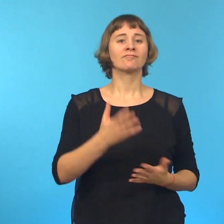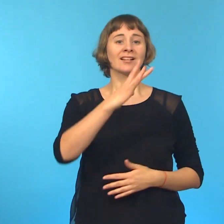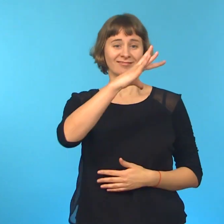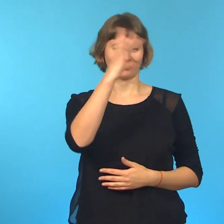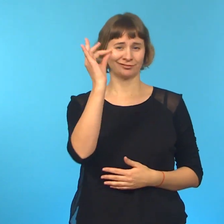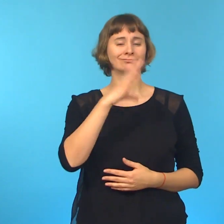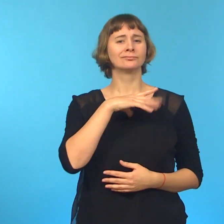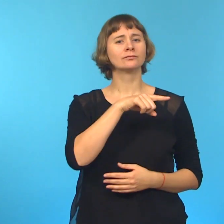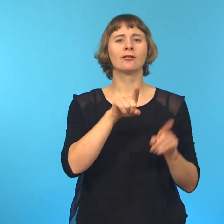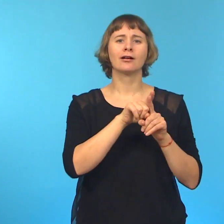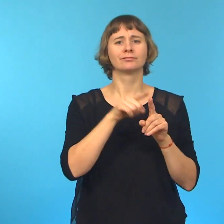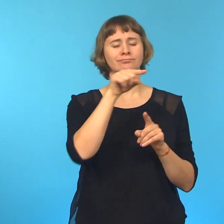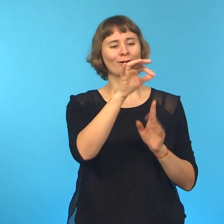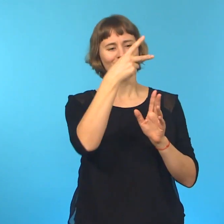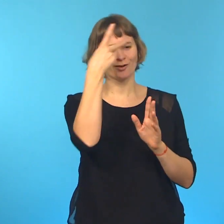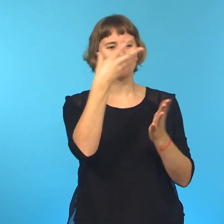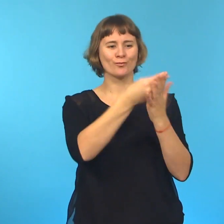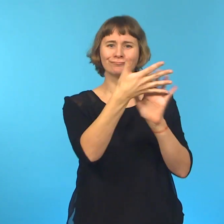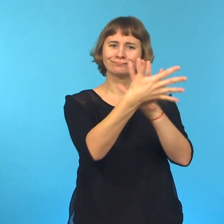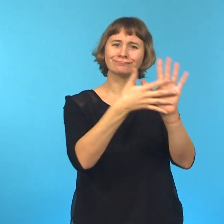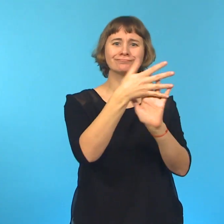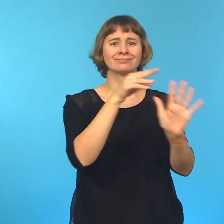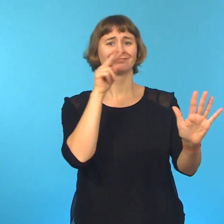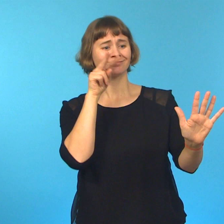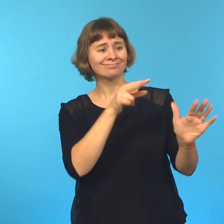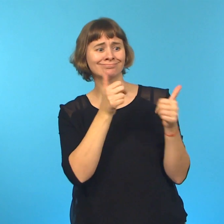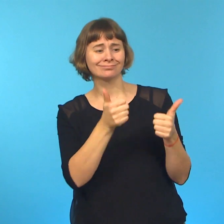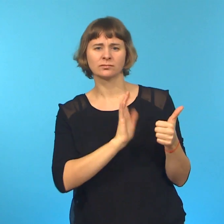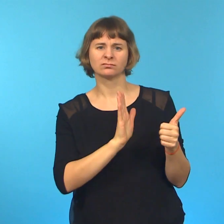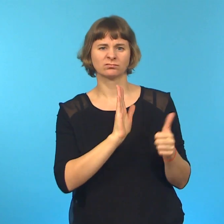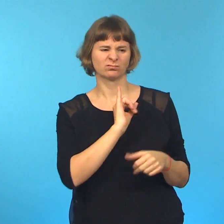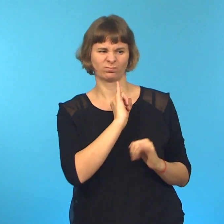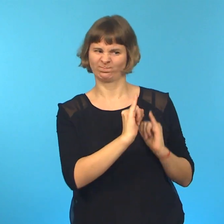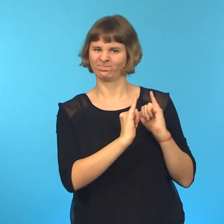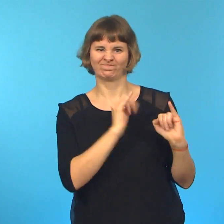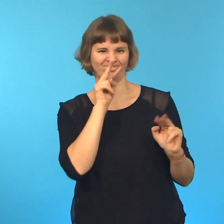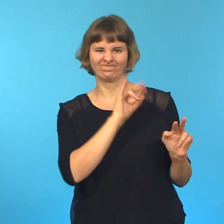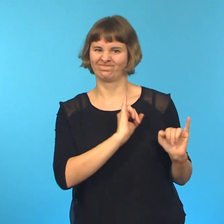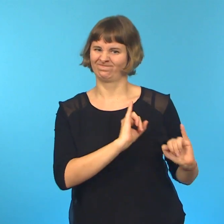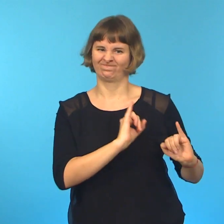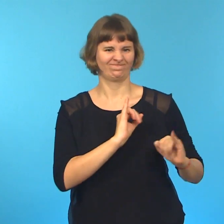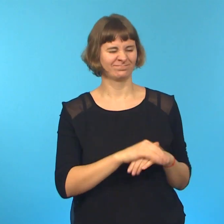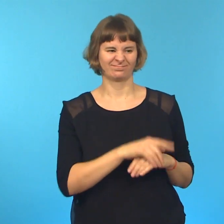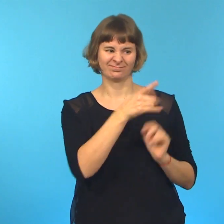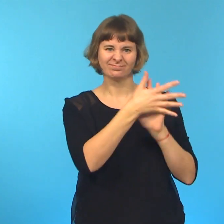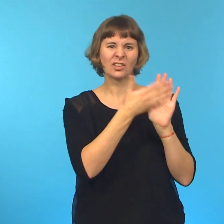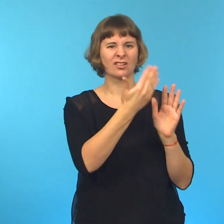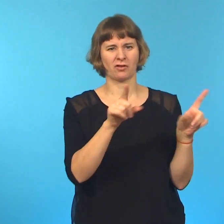Sovietmečiu vyravo neigiamas požiūris į lietuvių gestų kalbą,